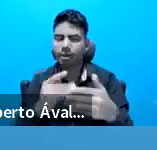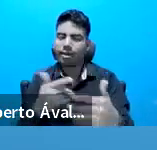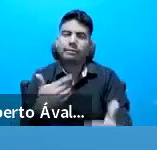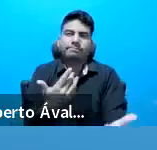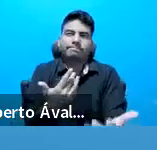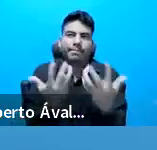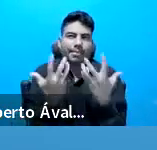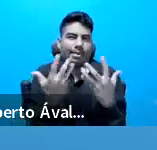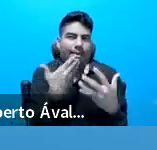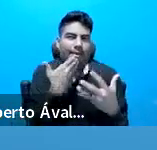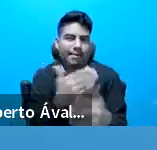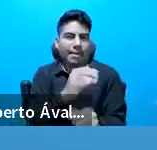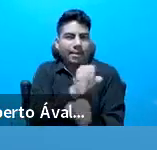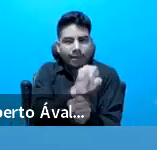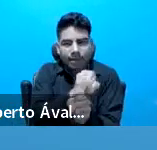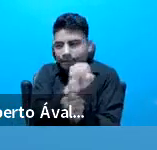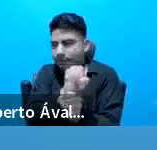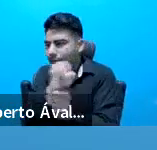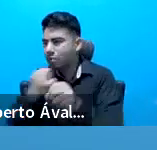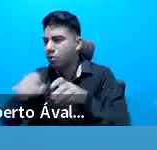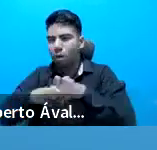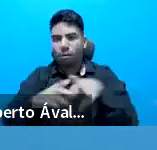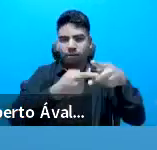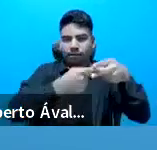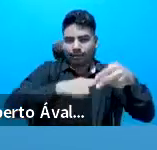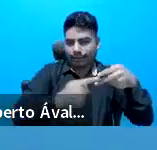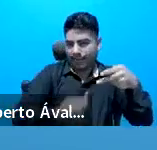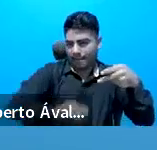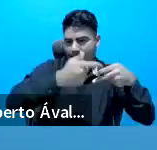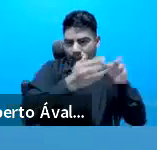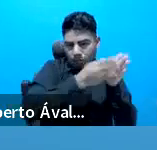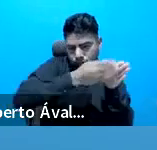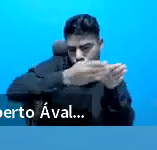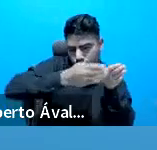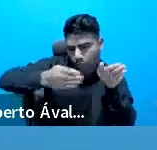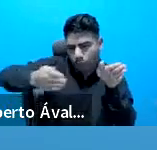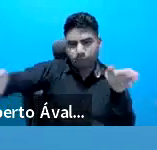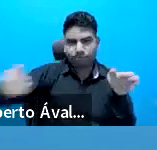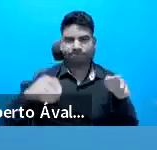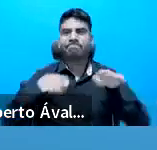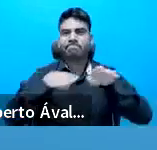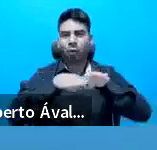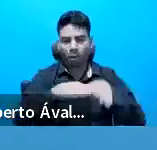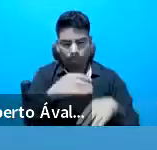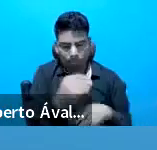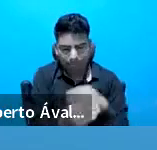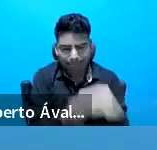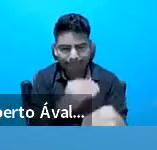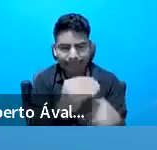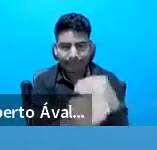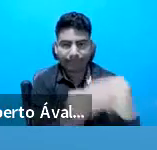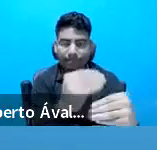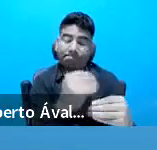hacer hacer aquí es Un recorrido de Un recorrido de cómo iniciamos esta investigación desde donde partimos partimos y cómo es partimos y cómo es que hemos